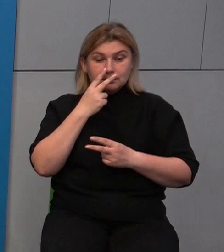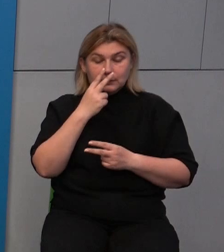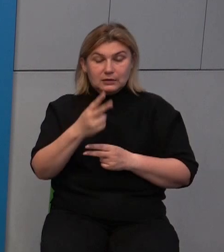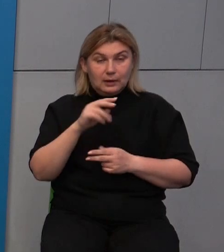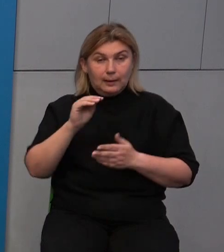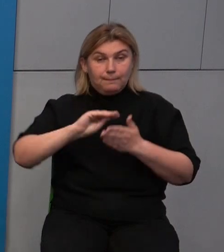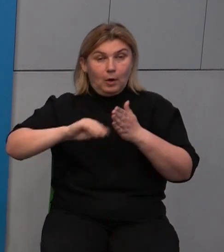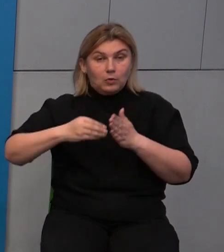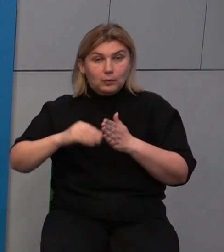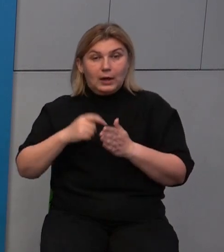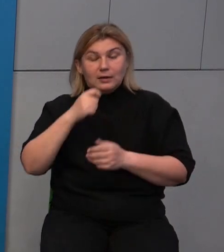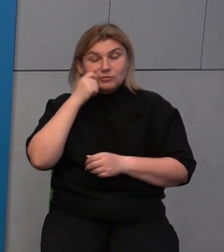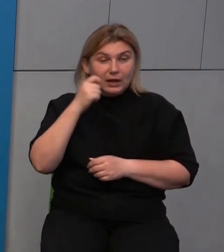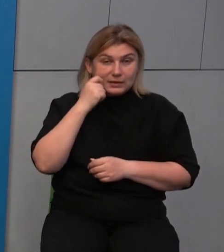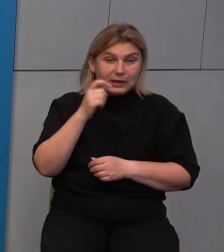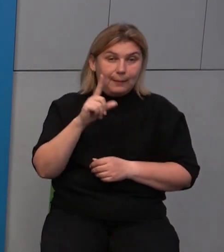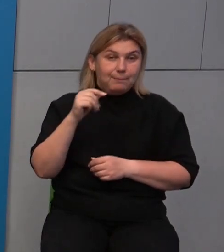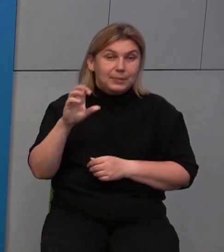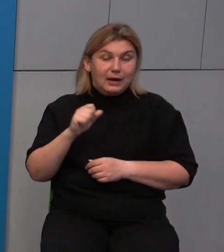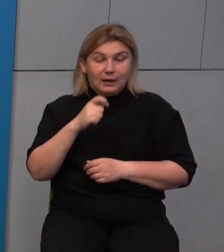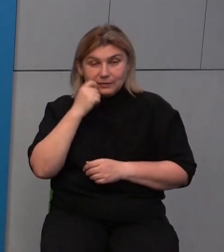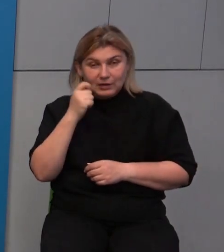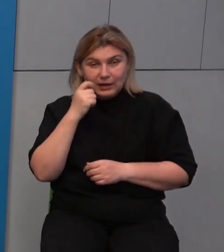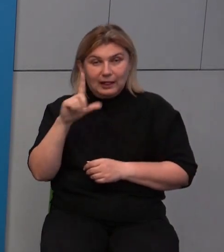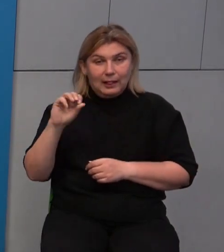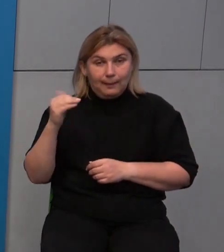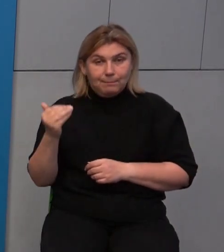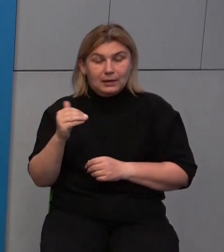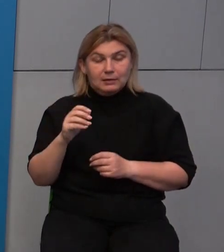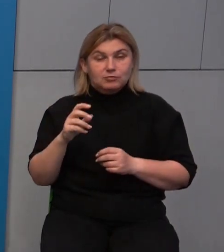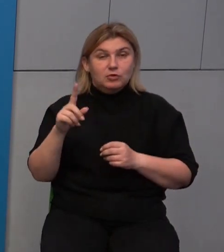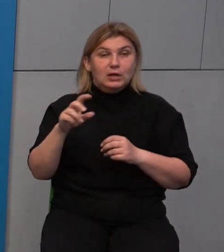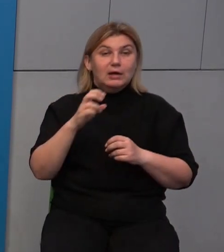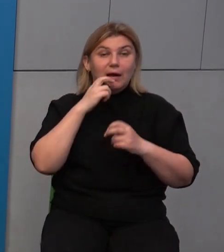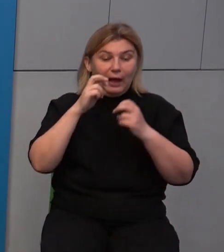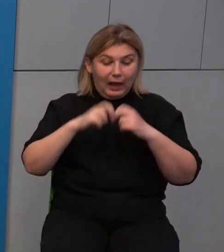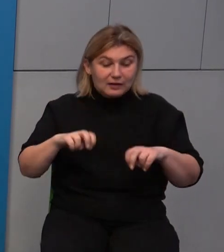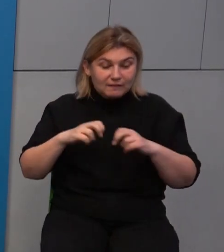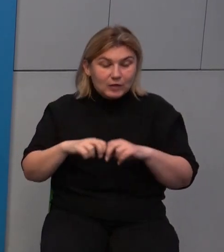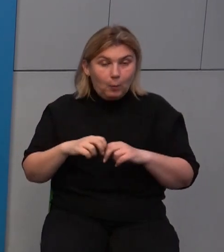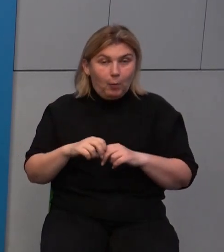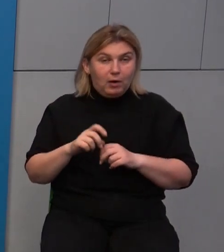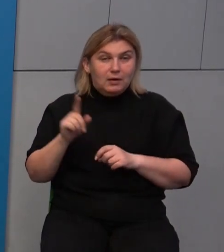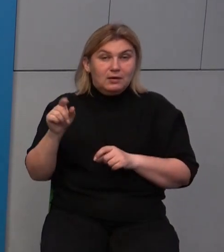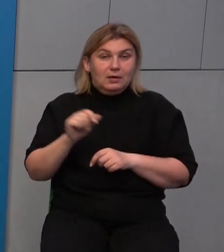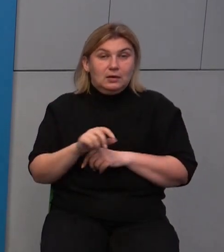dziadka, pradziadka Lema czy w archiwum, czy zobaczyłam, jaka to była ogromna rodzina